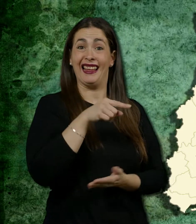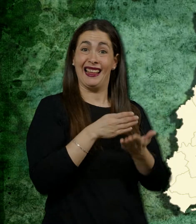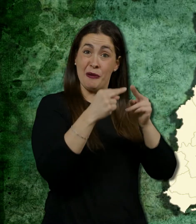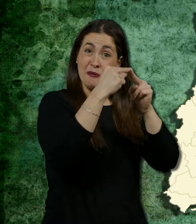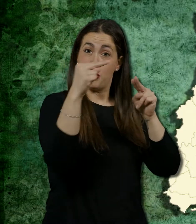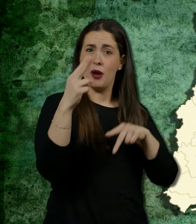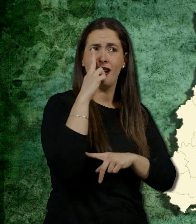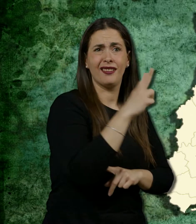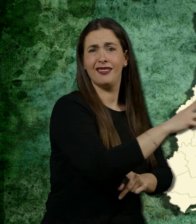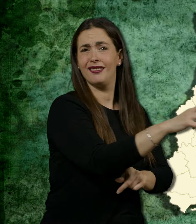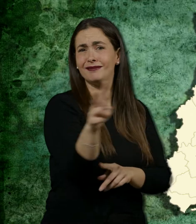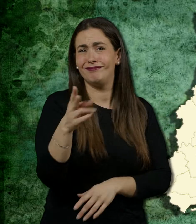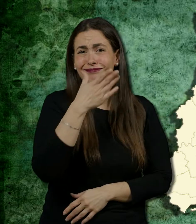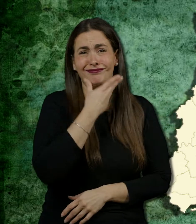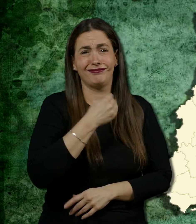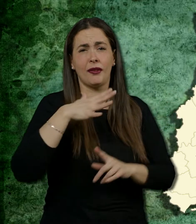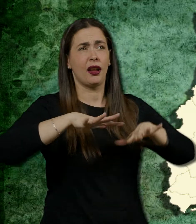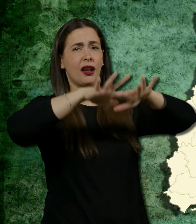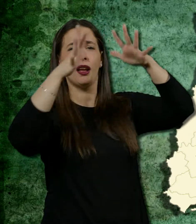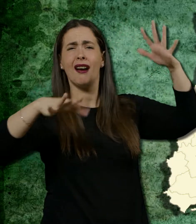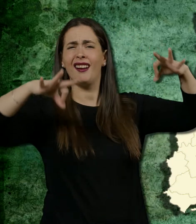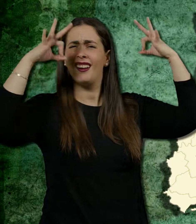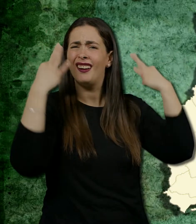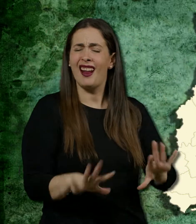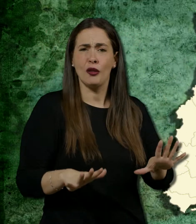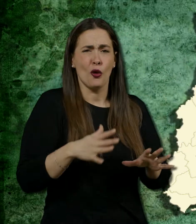i extraordinari entorn natural,